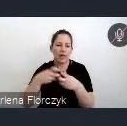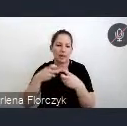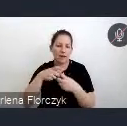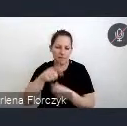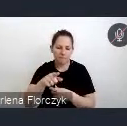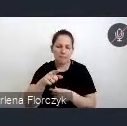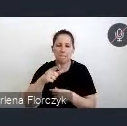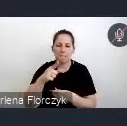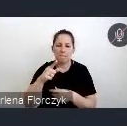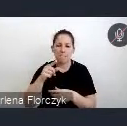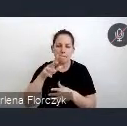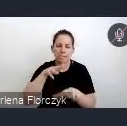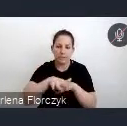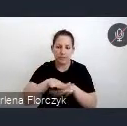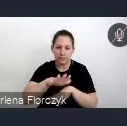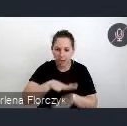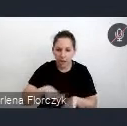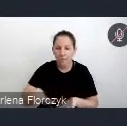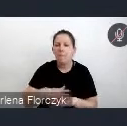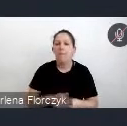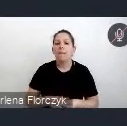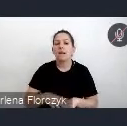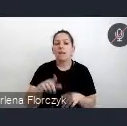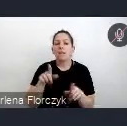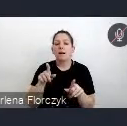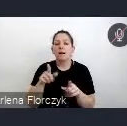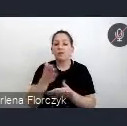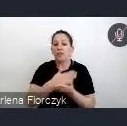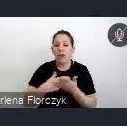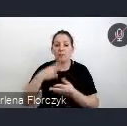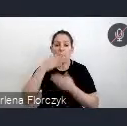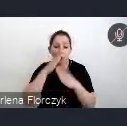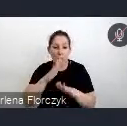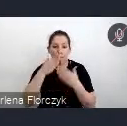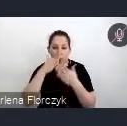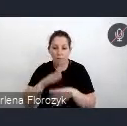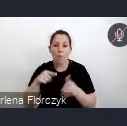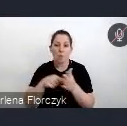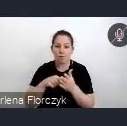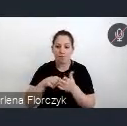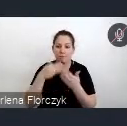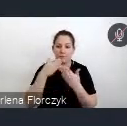bo tutaj część z tych rzeczy, które państwu pokazywałam to były właśnie zrzuty z tego portalu.